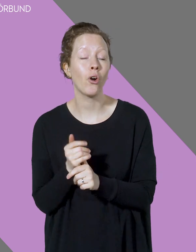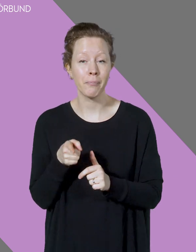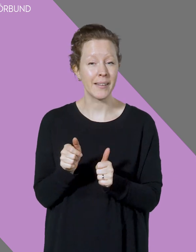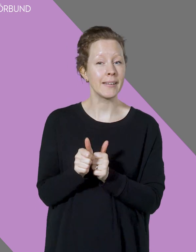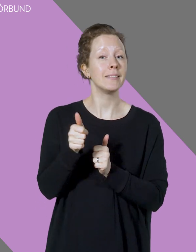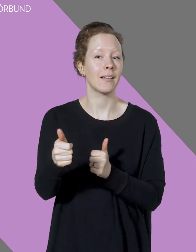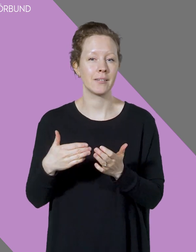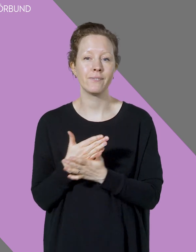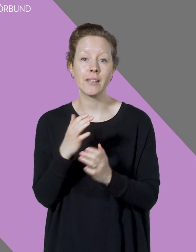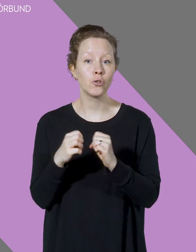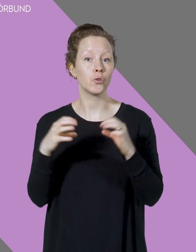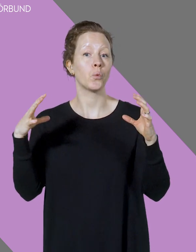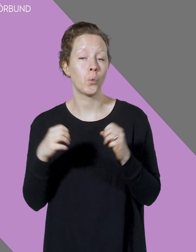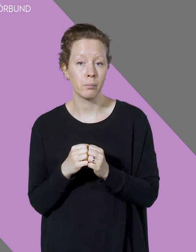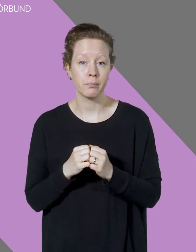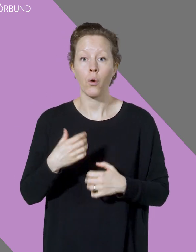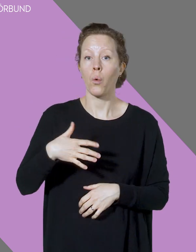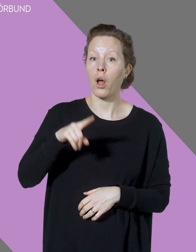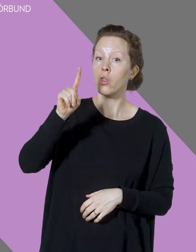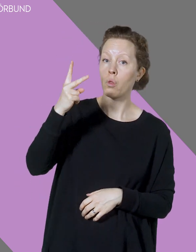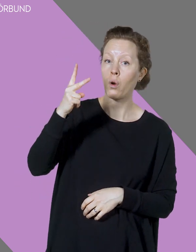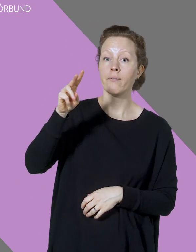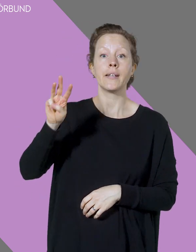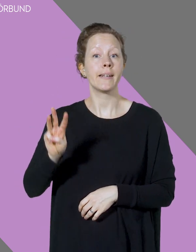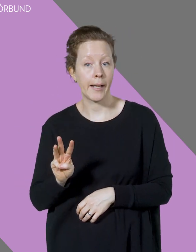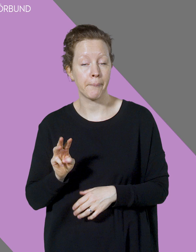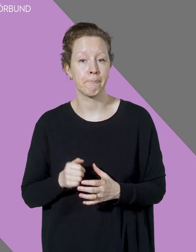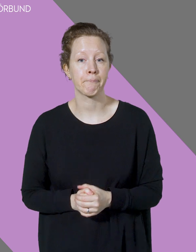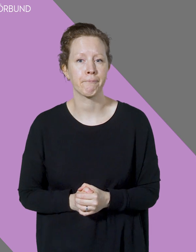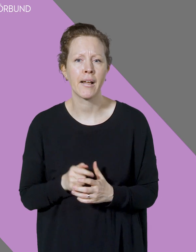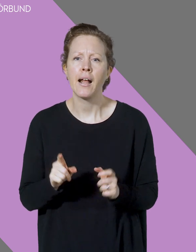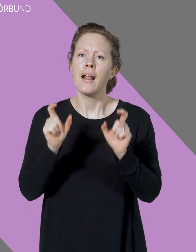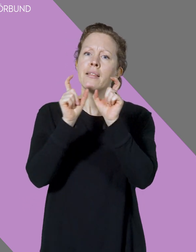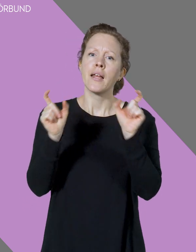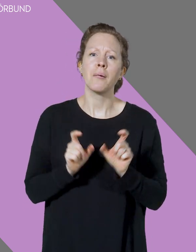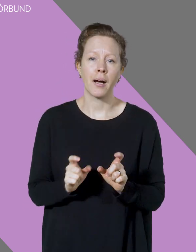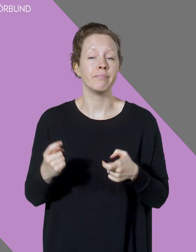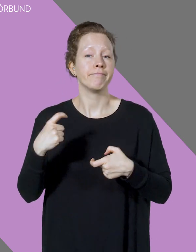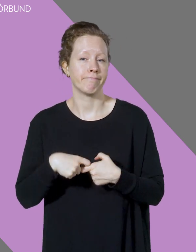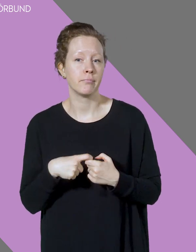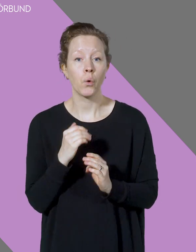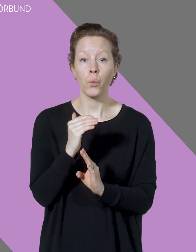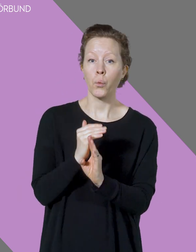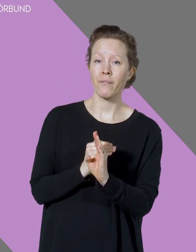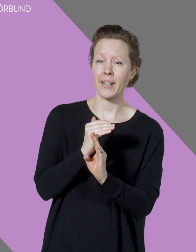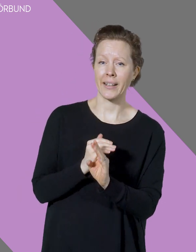som ordnas på distans på Zoom 10.2 kl. 12.00–15.00. Det kommer att handla bland annat om utvärderingen -